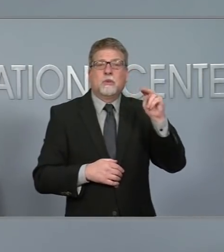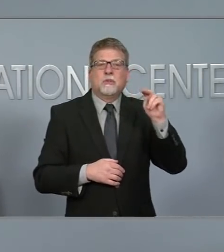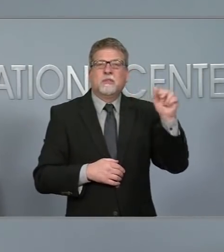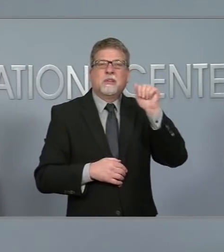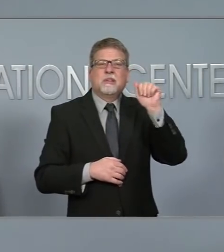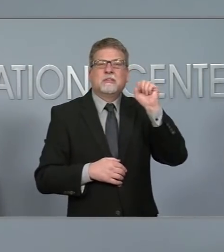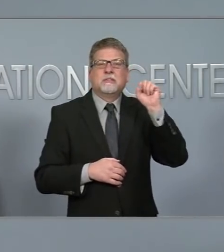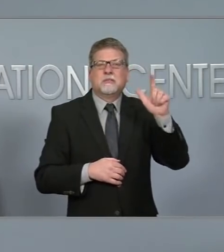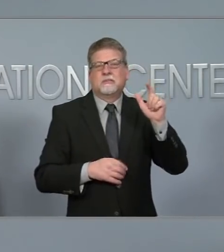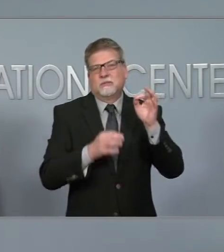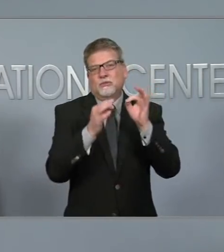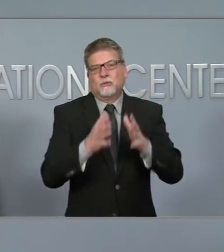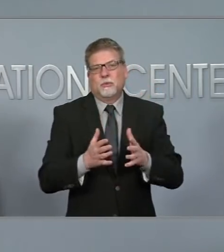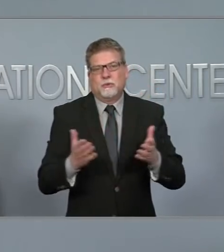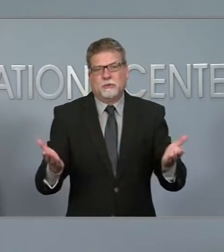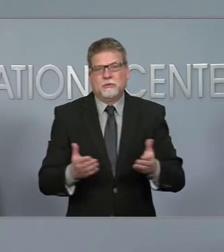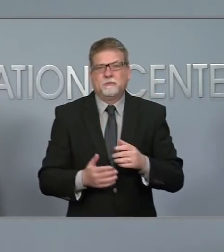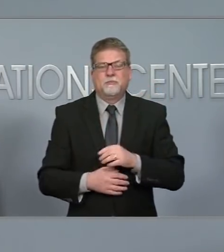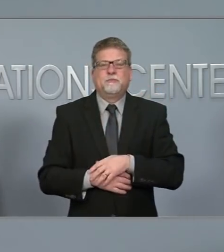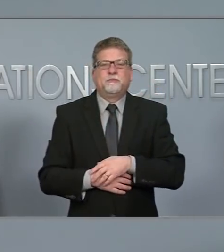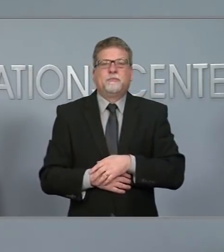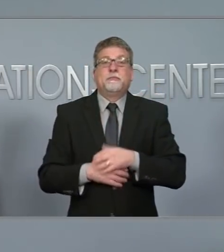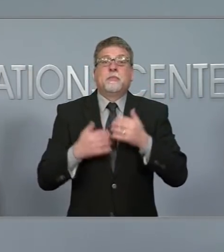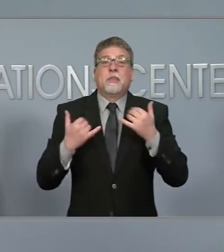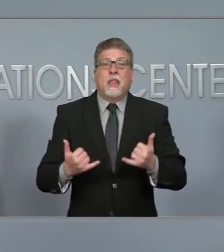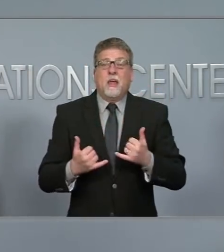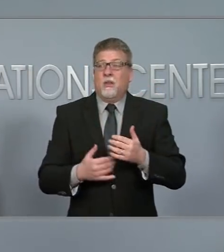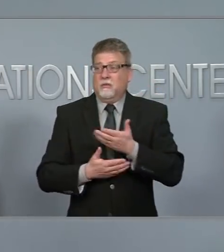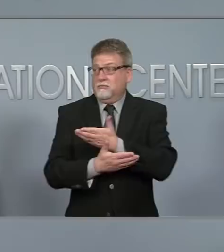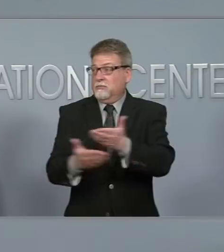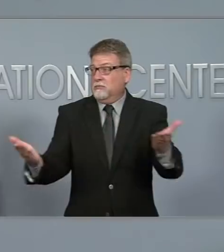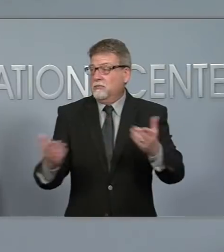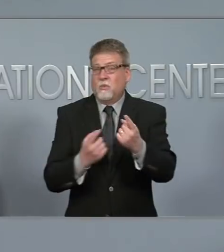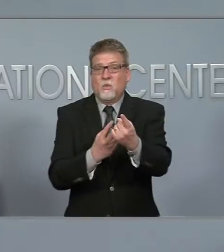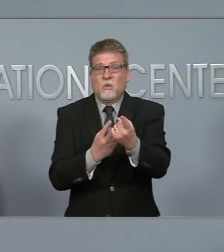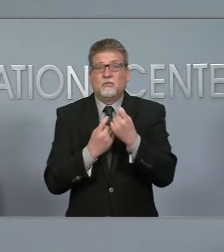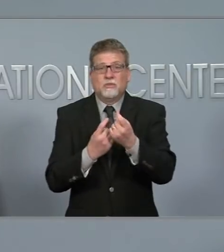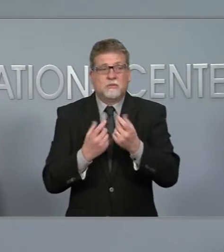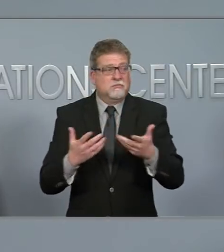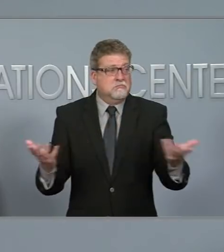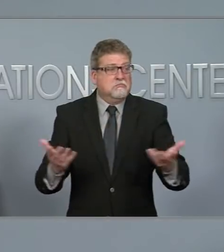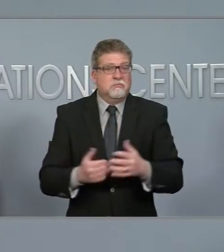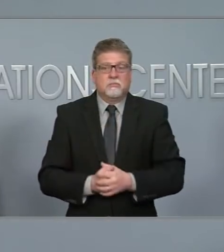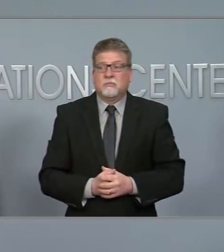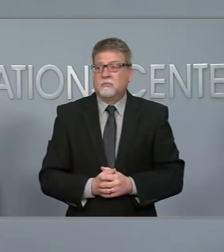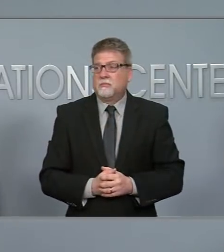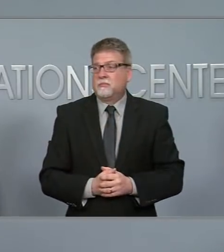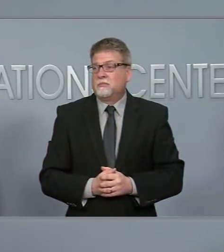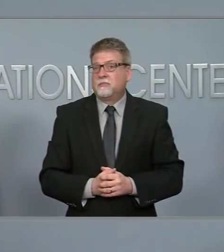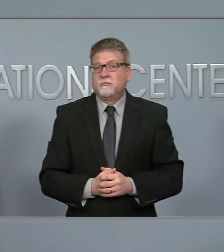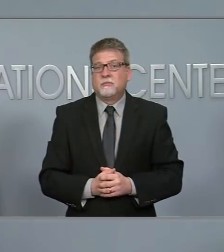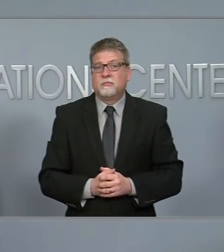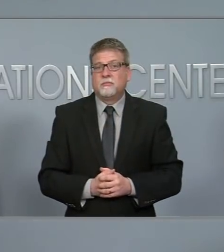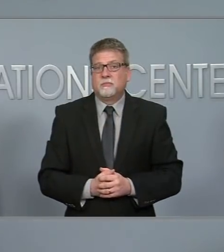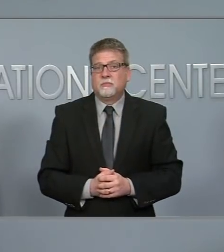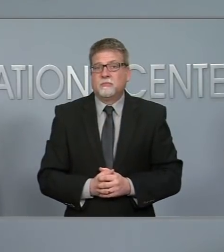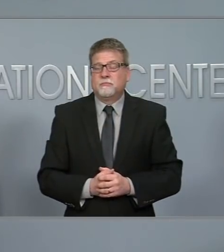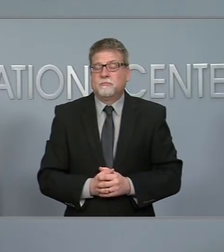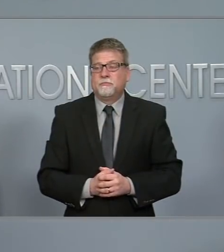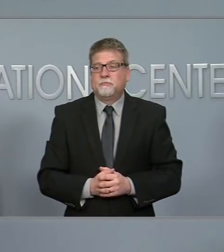con nosotros y también tenemos